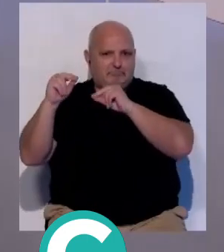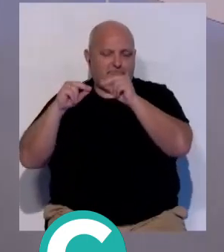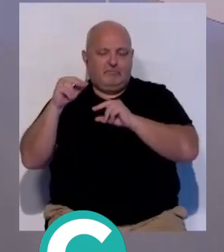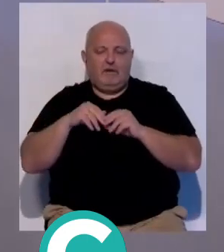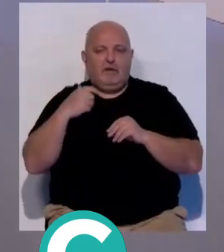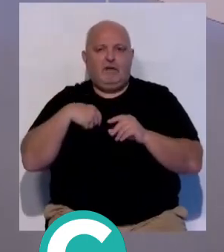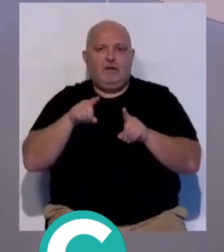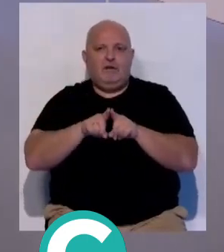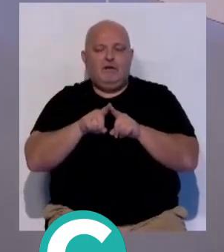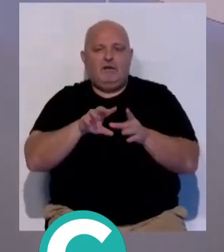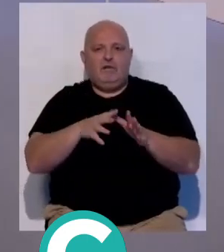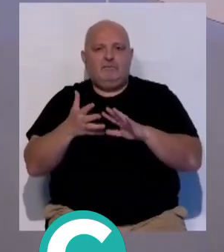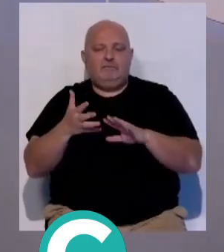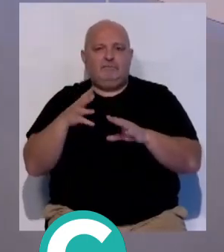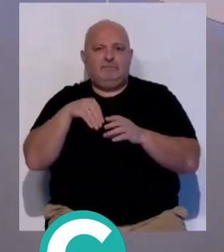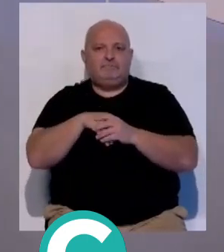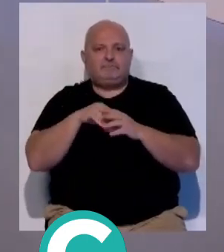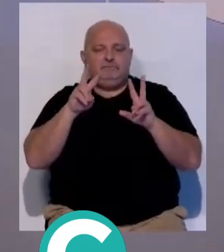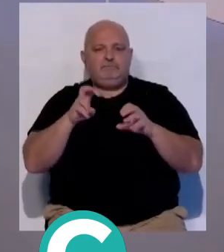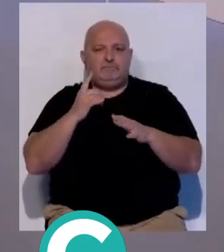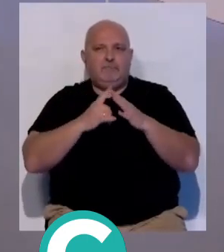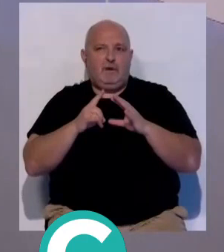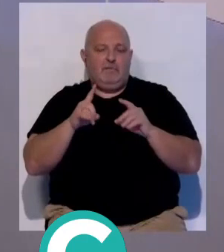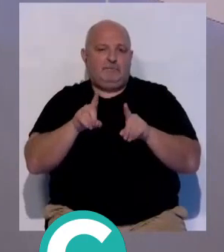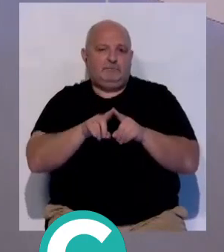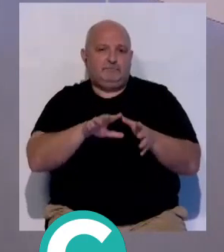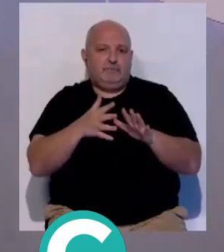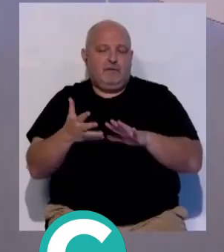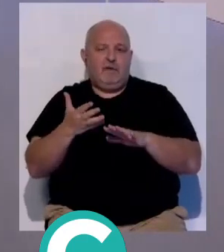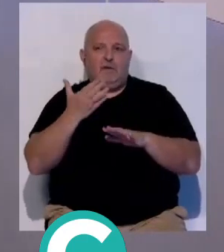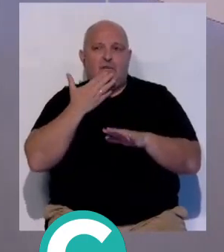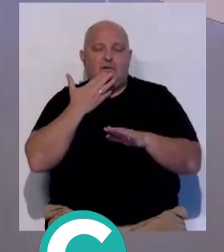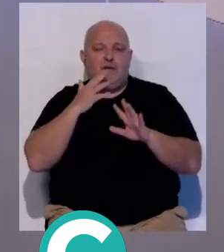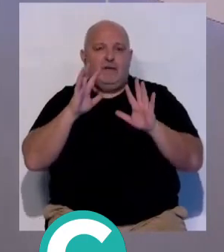nos vamos a encausar el tema de submarino amarillo como no es de otra manera con el Cádiz club de